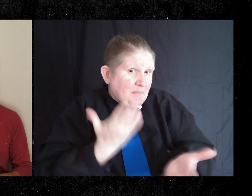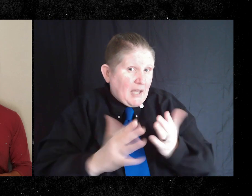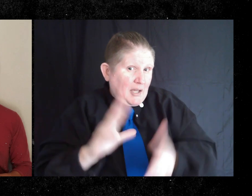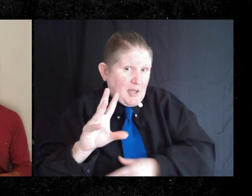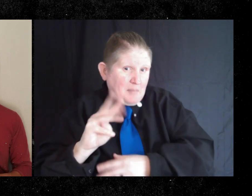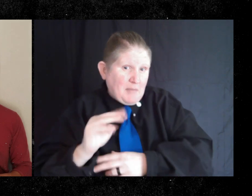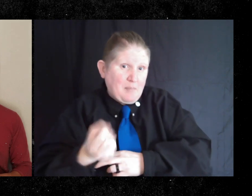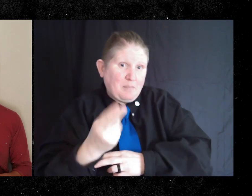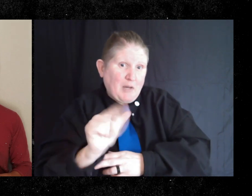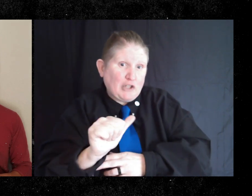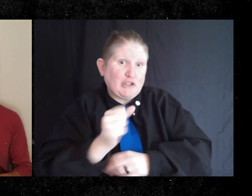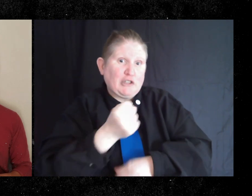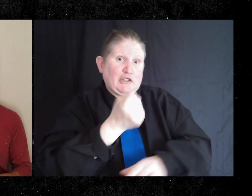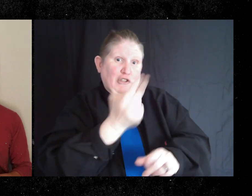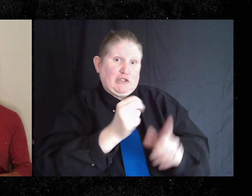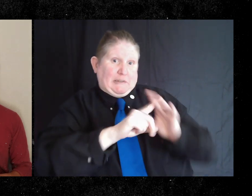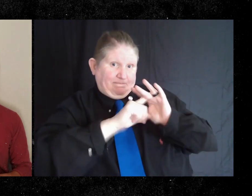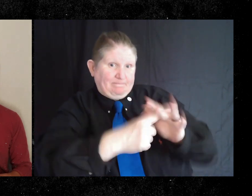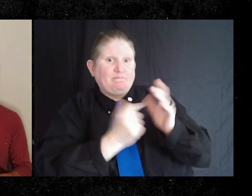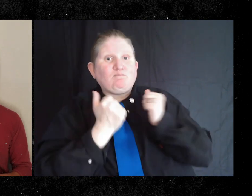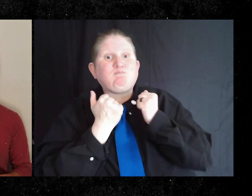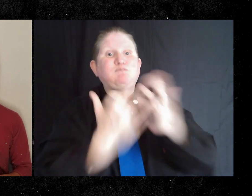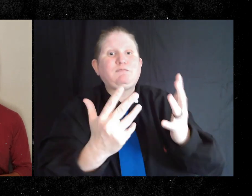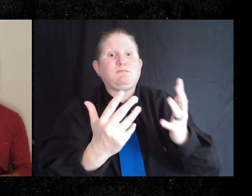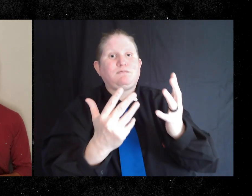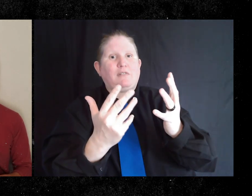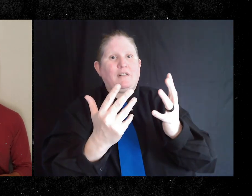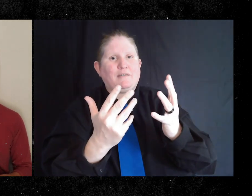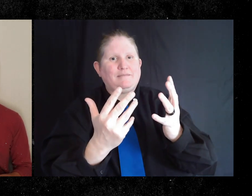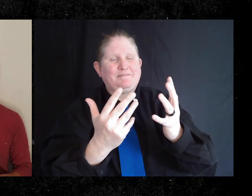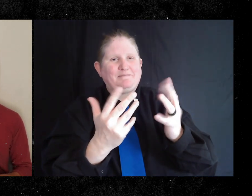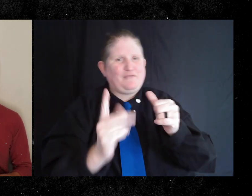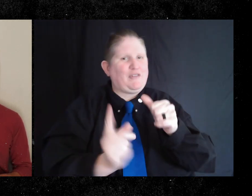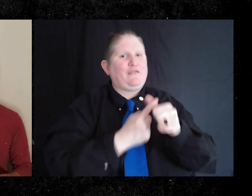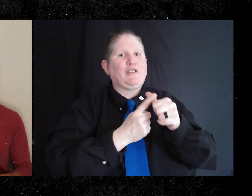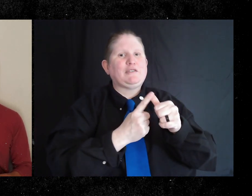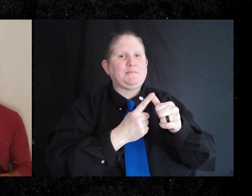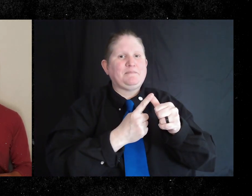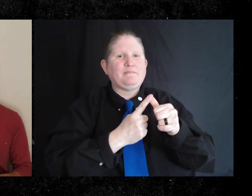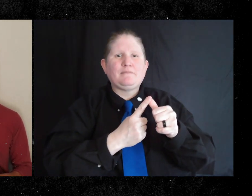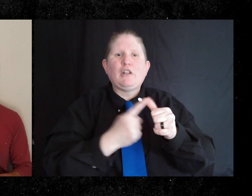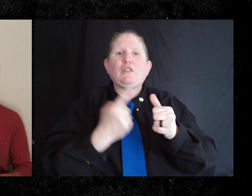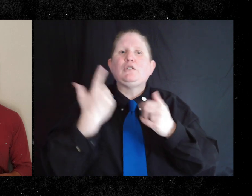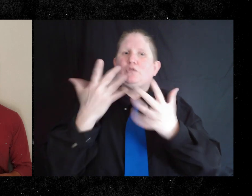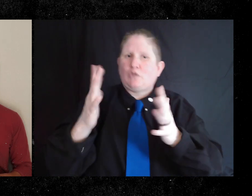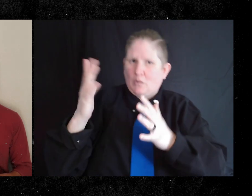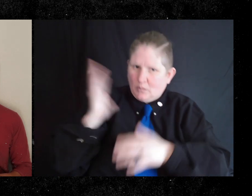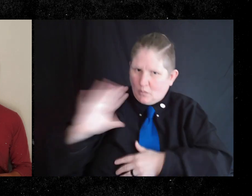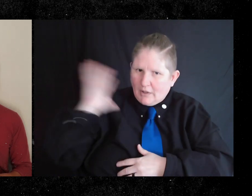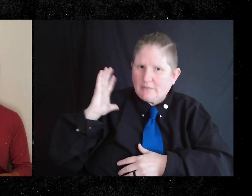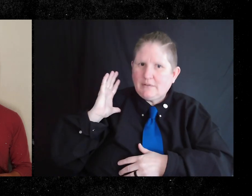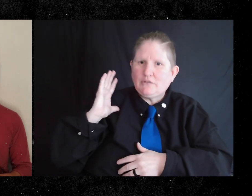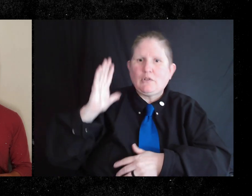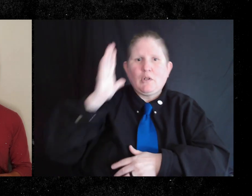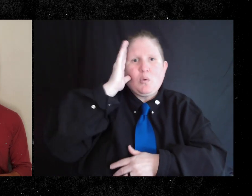que dejó que el mundo se incendiara en primer lugar. Así fue, así es, y así será